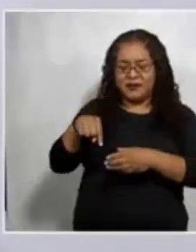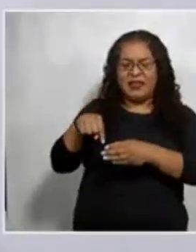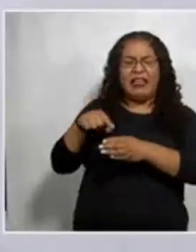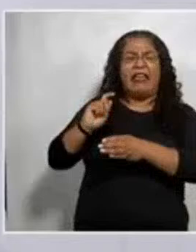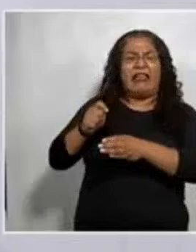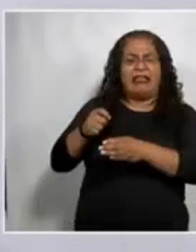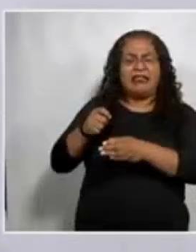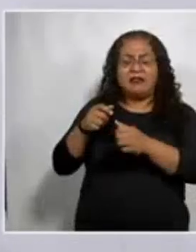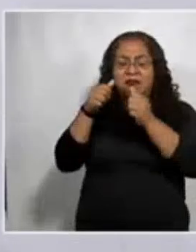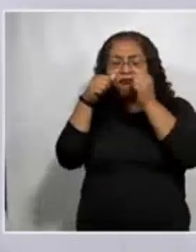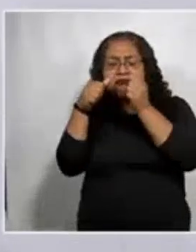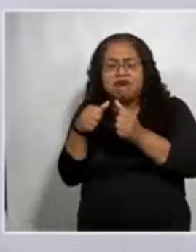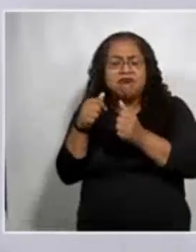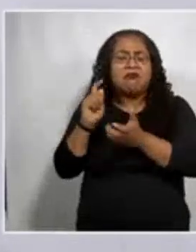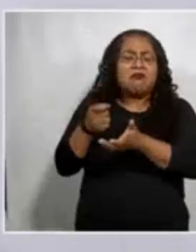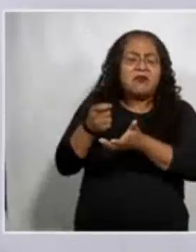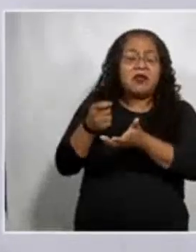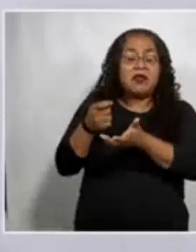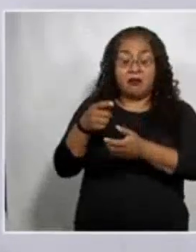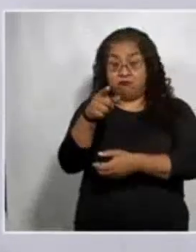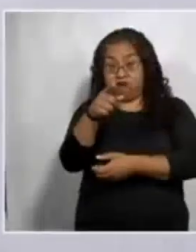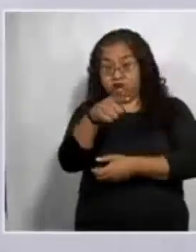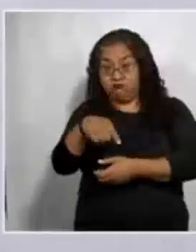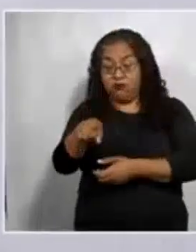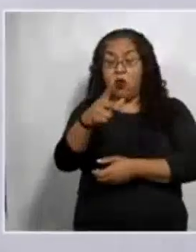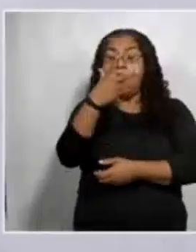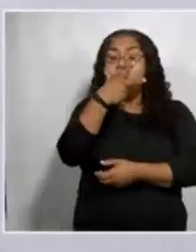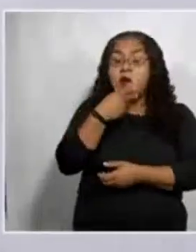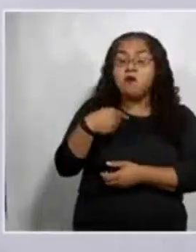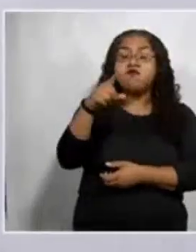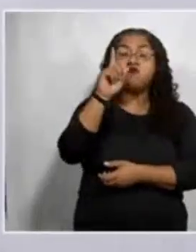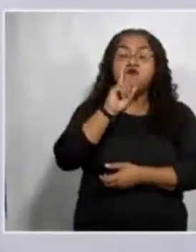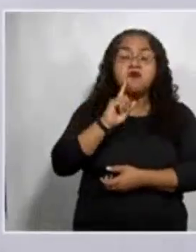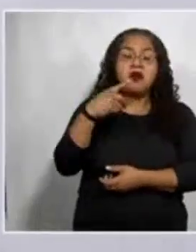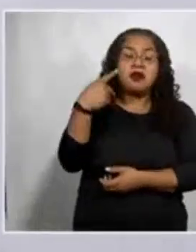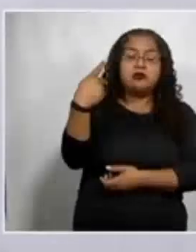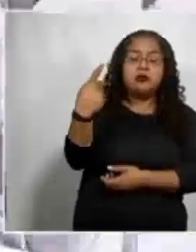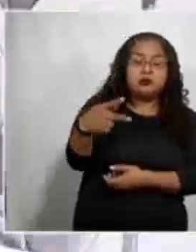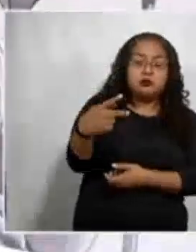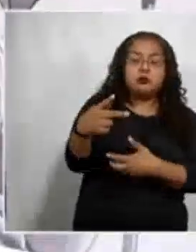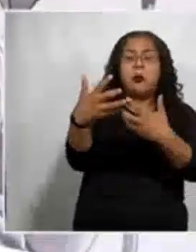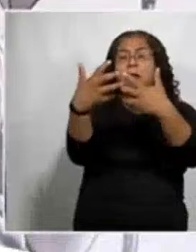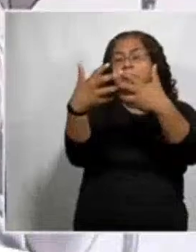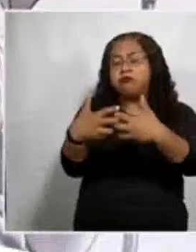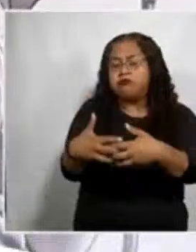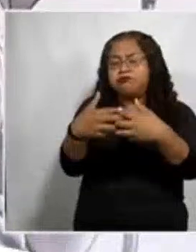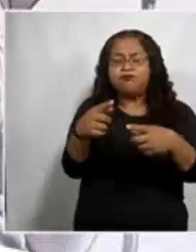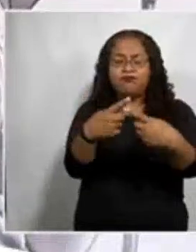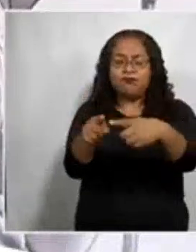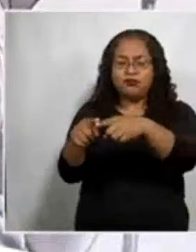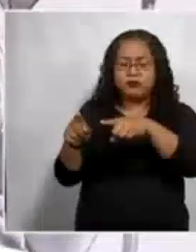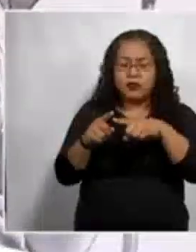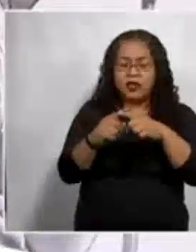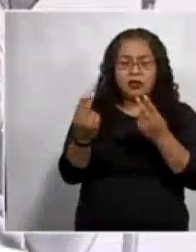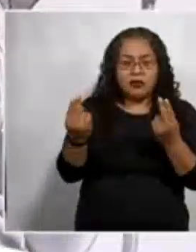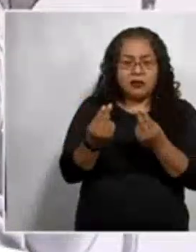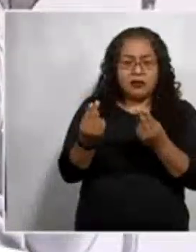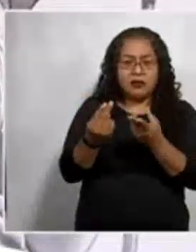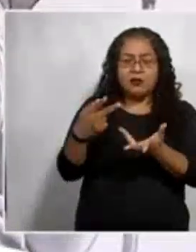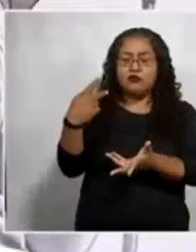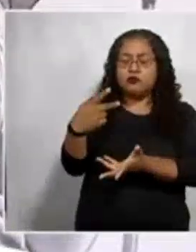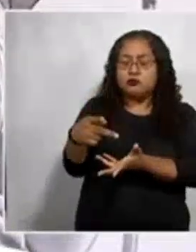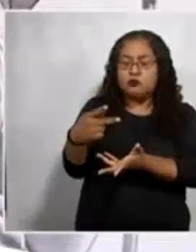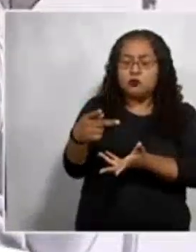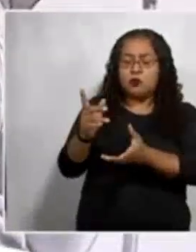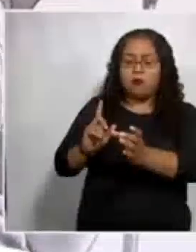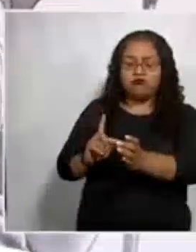principalmente laboran en entidades privadas y tienen acceso a la seguridad social del IMS.